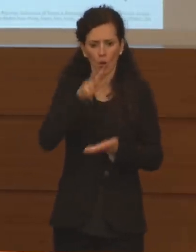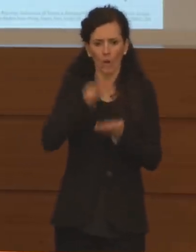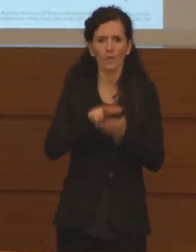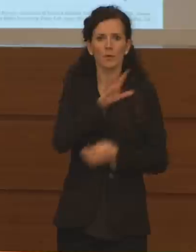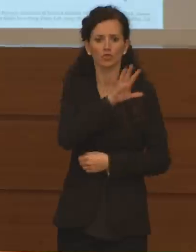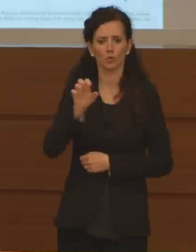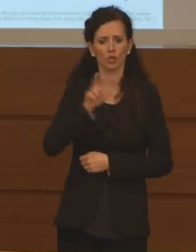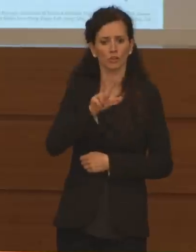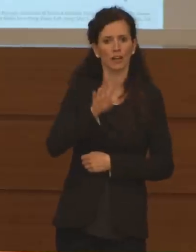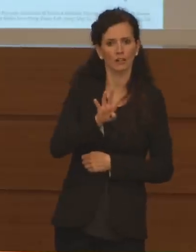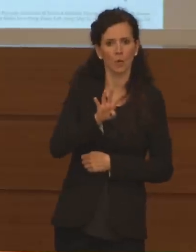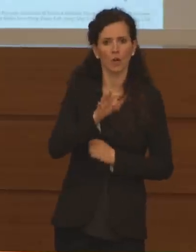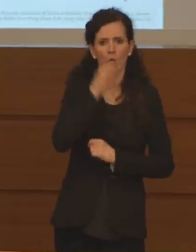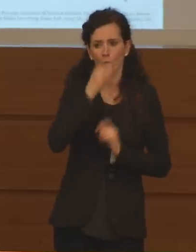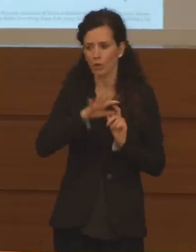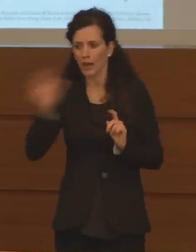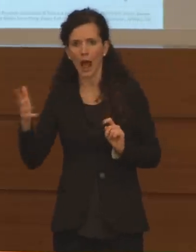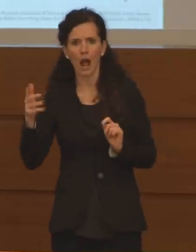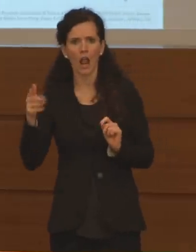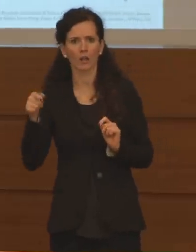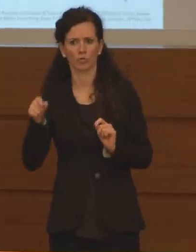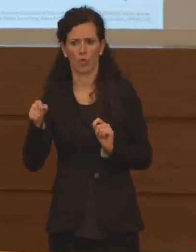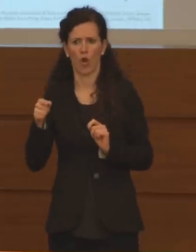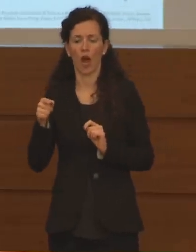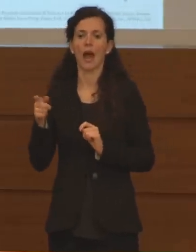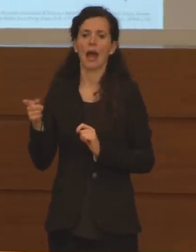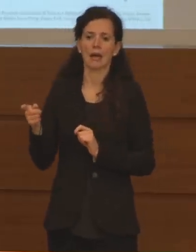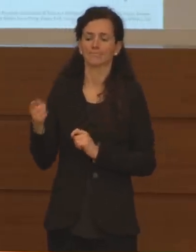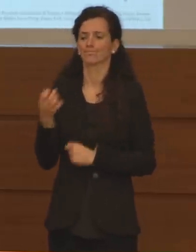che gli altri sono negativi per cui c'è una discrepanza forte fra noi e le regioni,